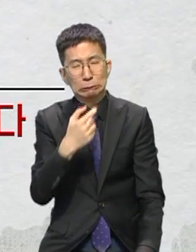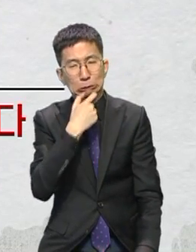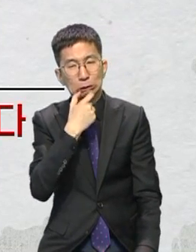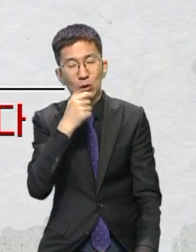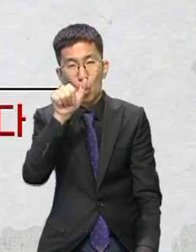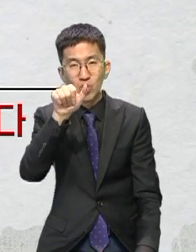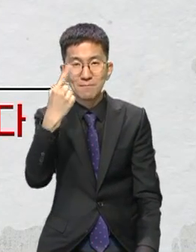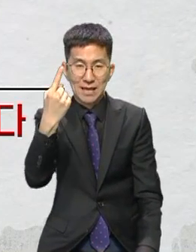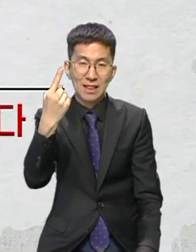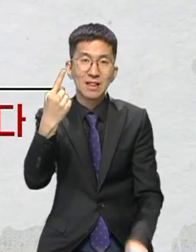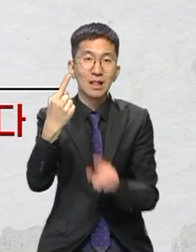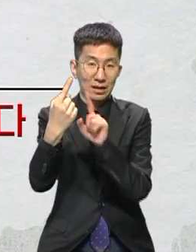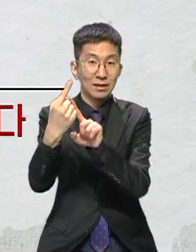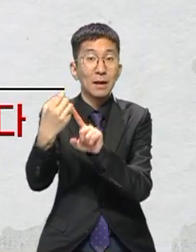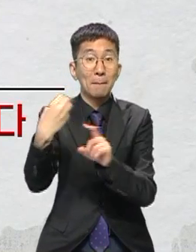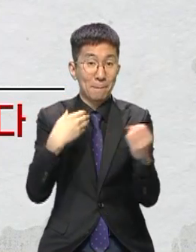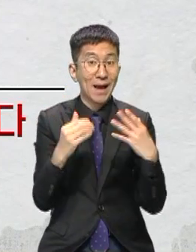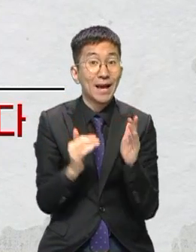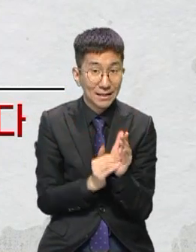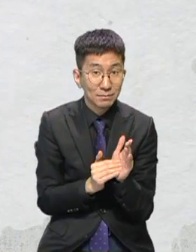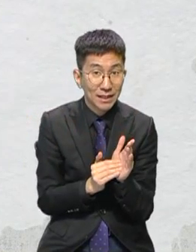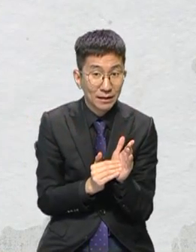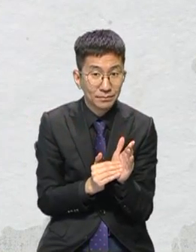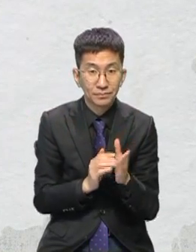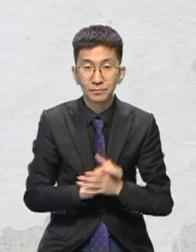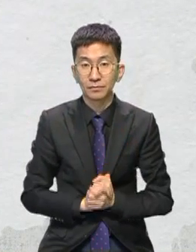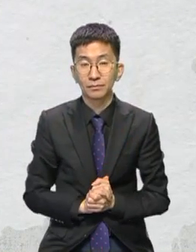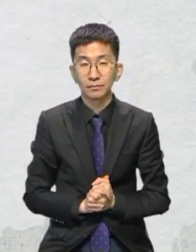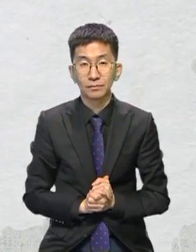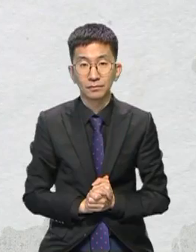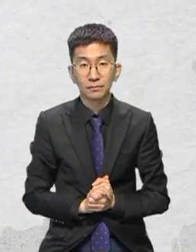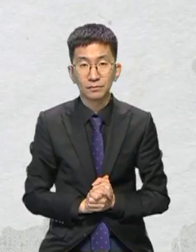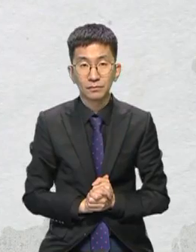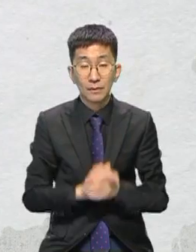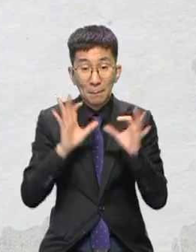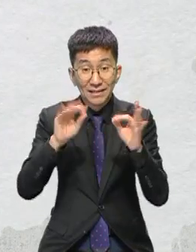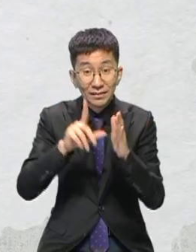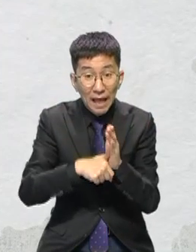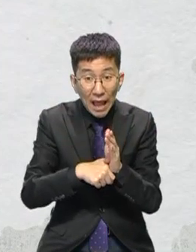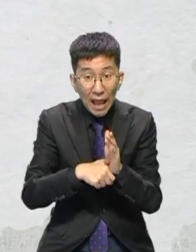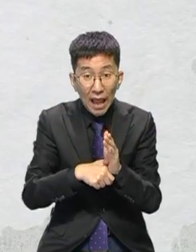조사됐습니다. 이념 성향별로는 진보와 보수에서 각각